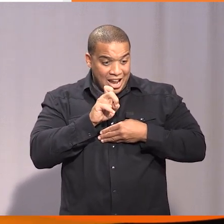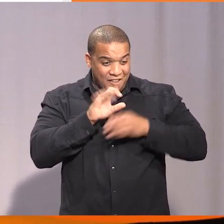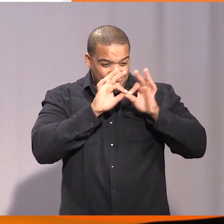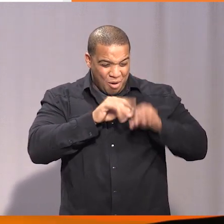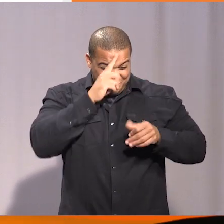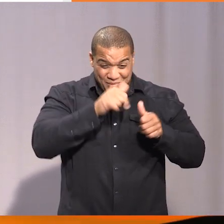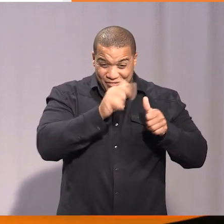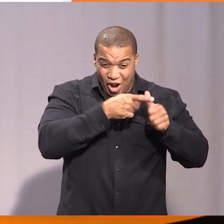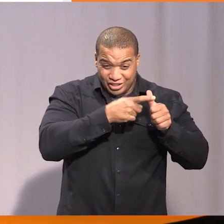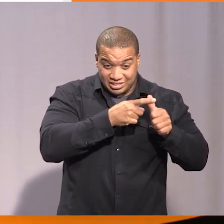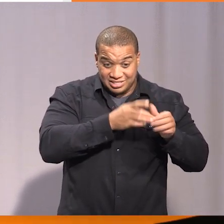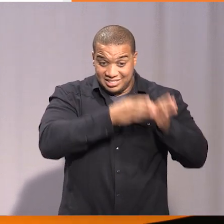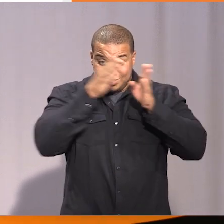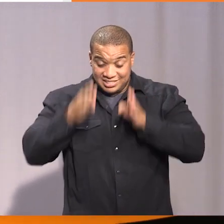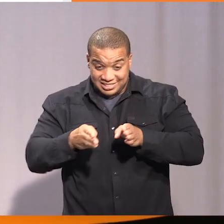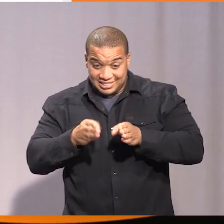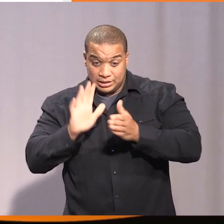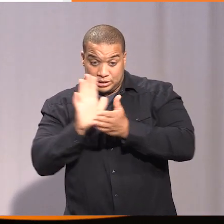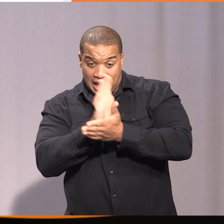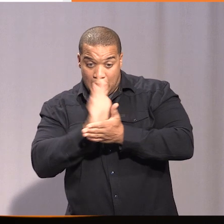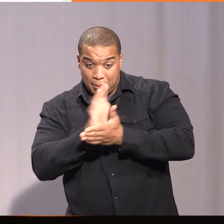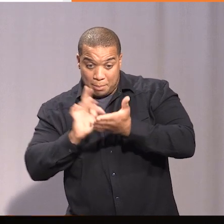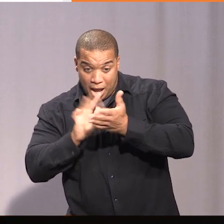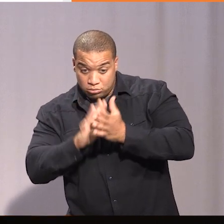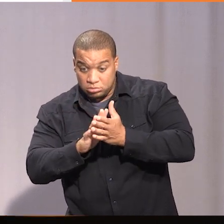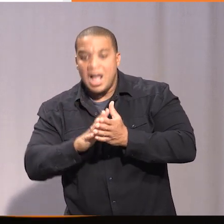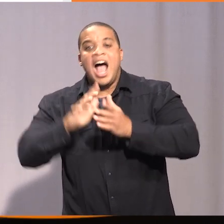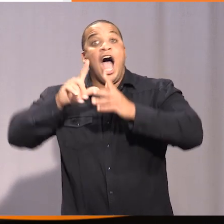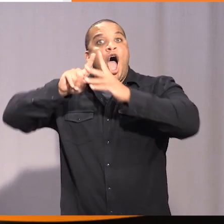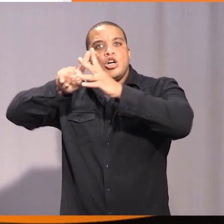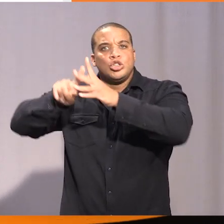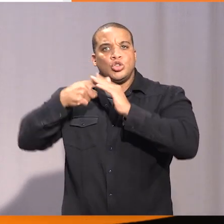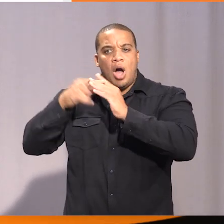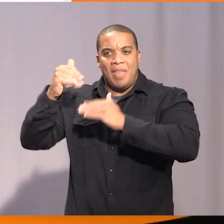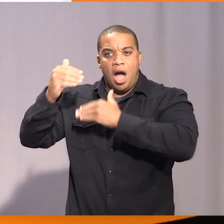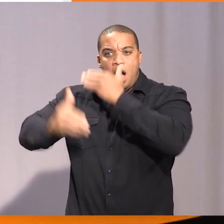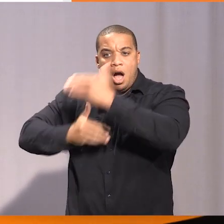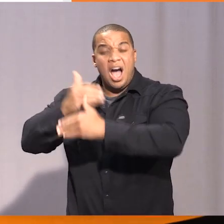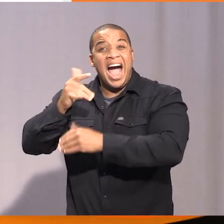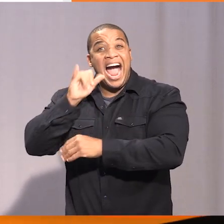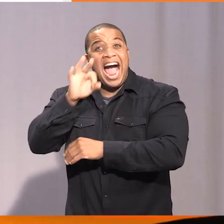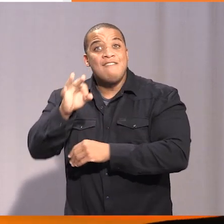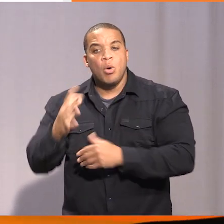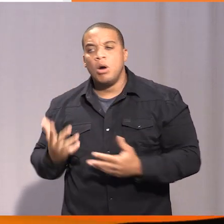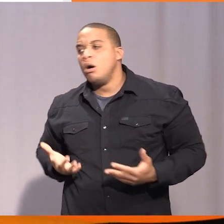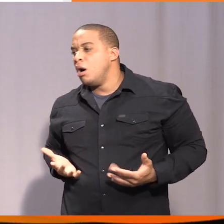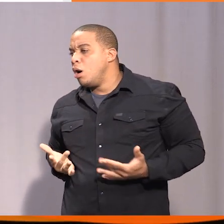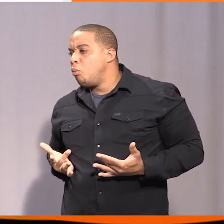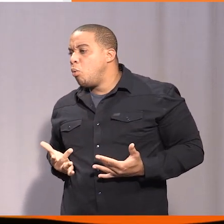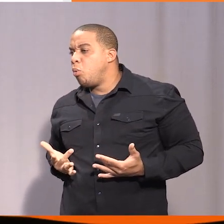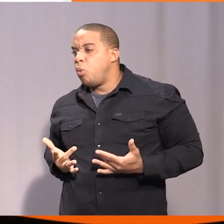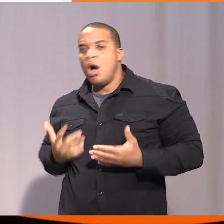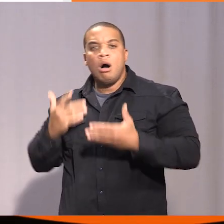semanas. Por lo tanto, si se demoraran un mes para enviar su documentación, tendrán que esperar unas cuatro a seis